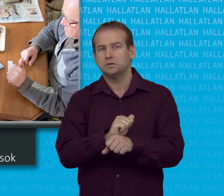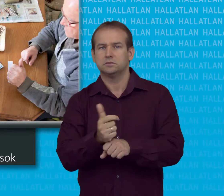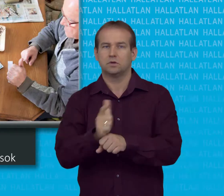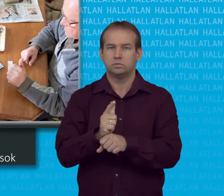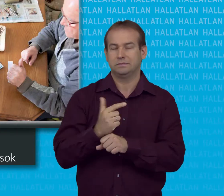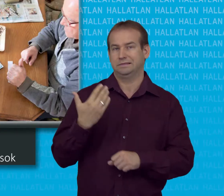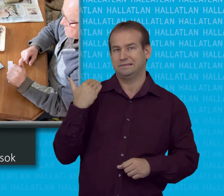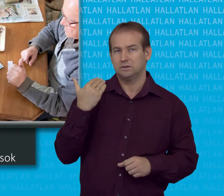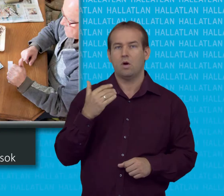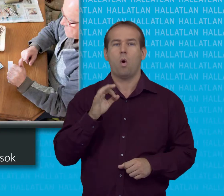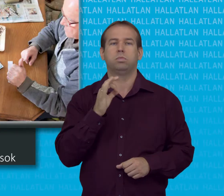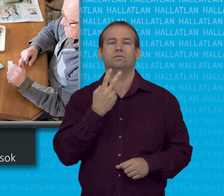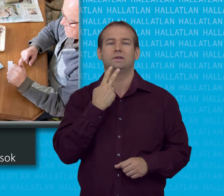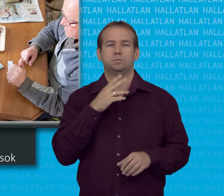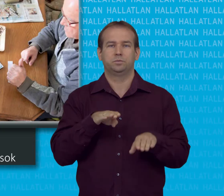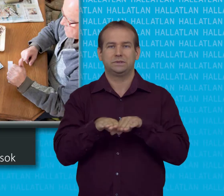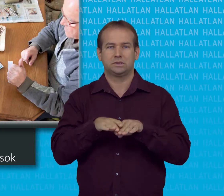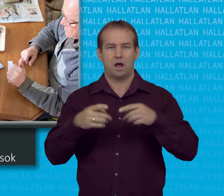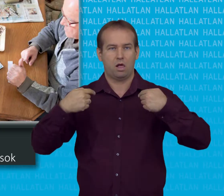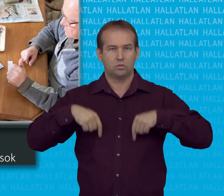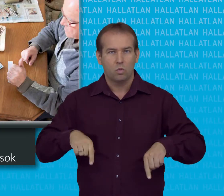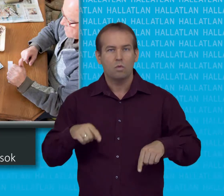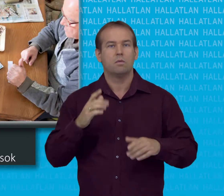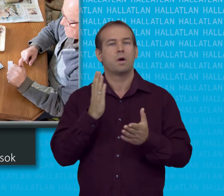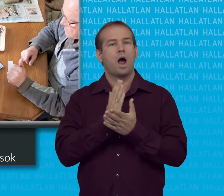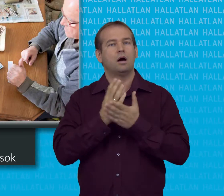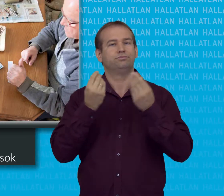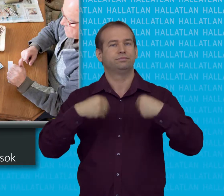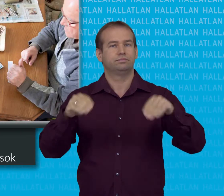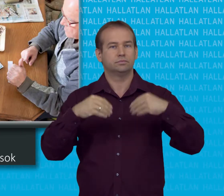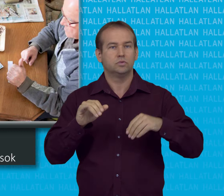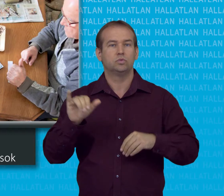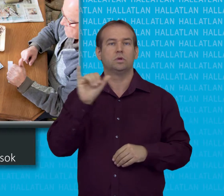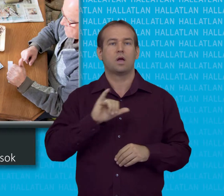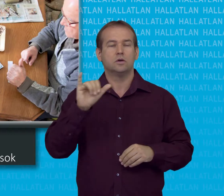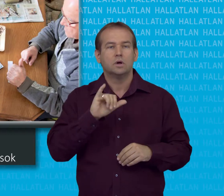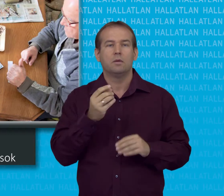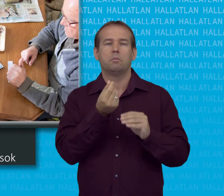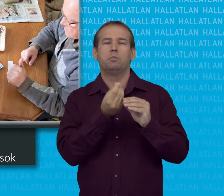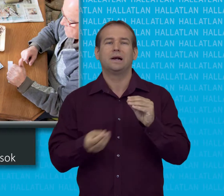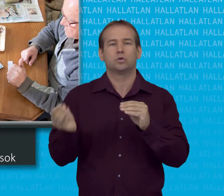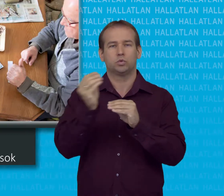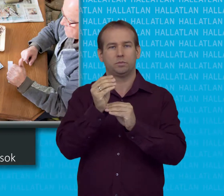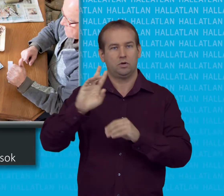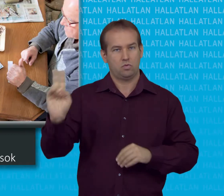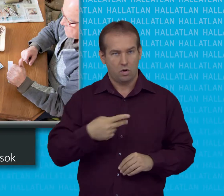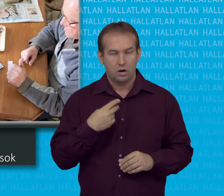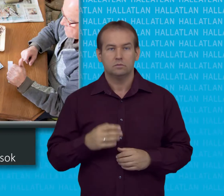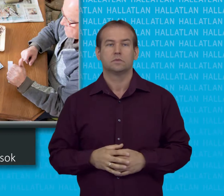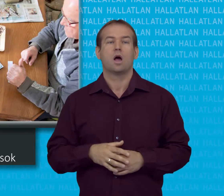Orbán Viktor miniszterelnök néhány hete nyugdíjprémiumról beszélt.